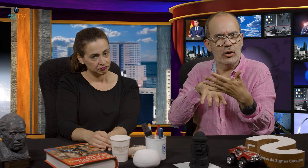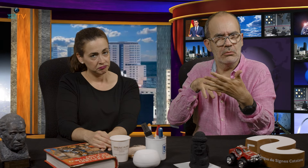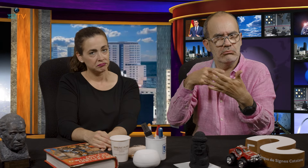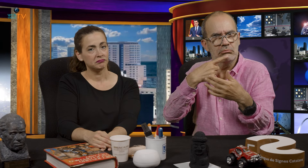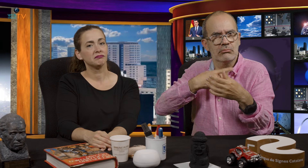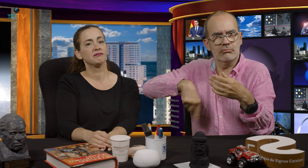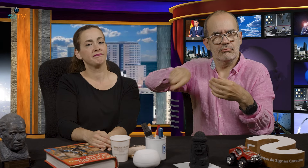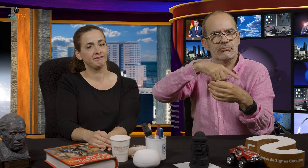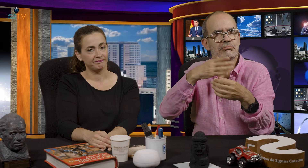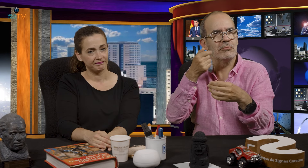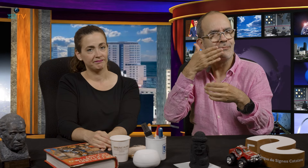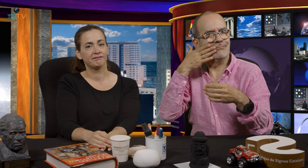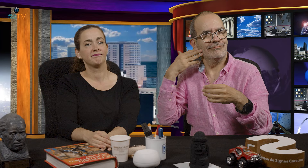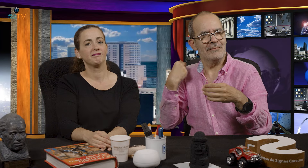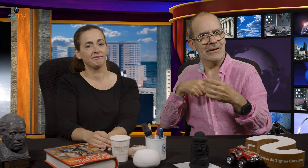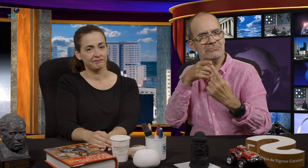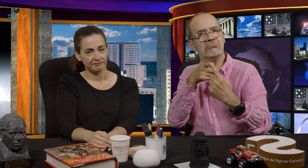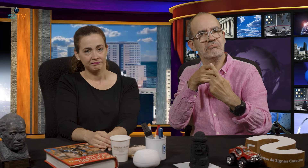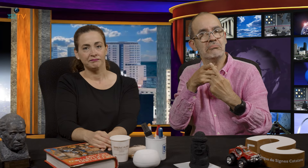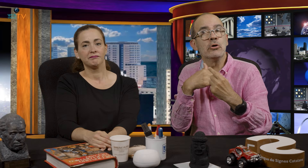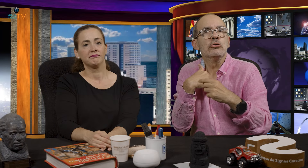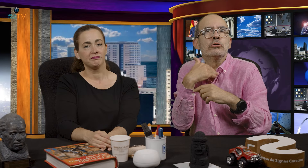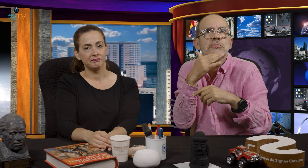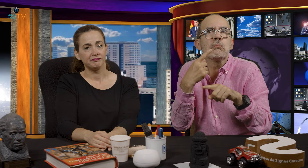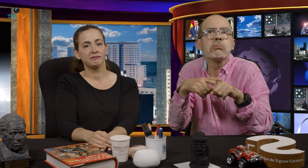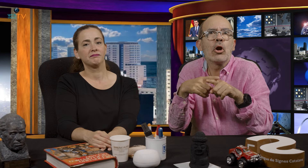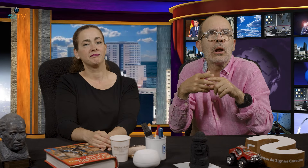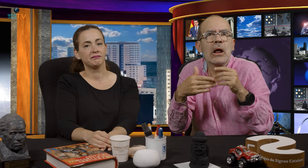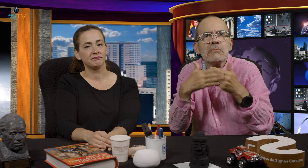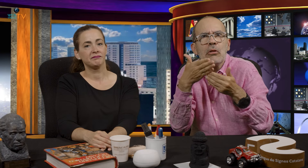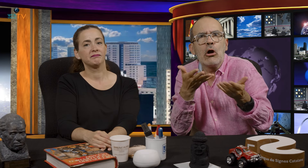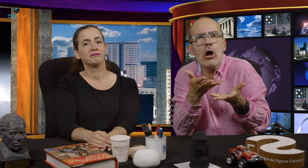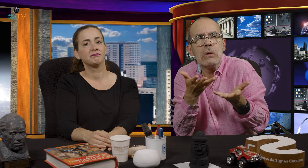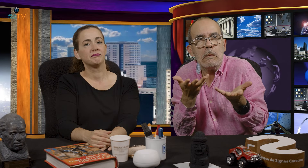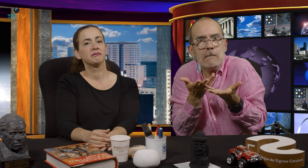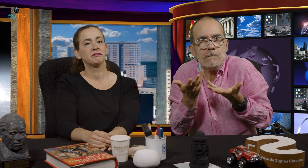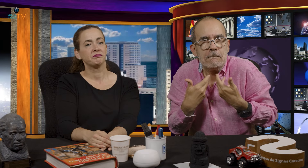Barcelona debe estar orgullosa. No sé cómo empezó todo.